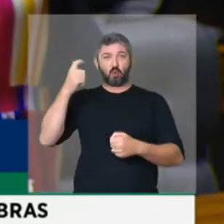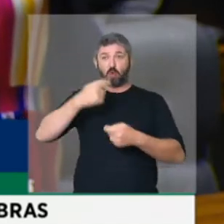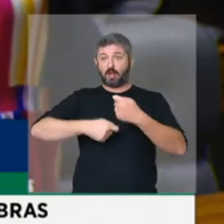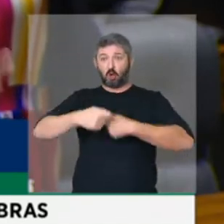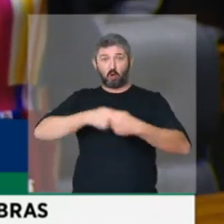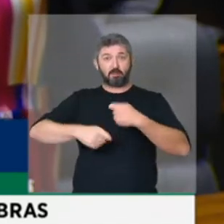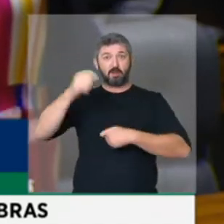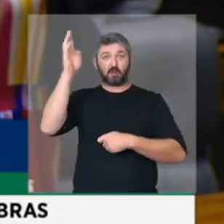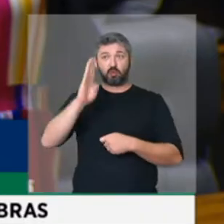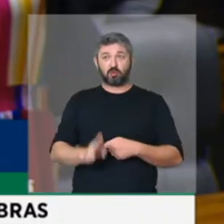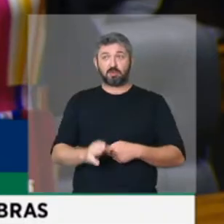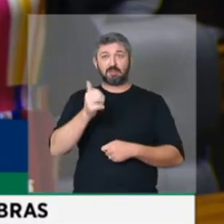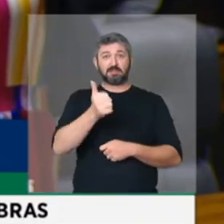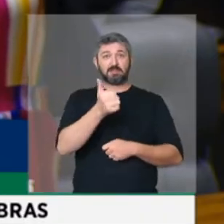QUE FEZ LUCRAR A ECONOMIA BRASILEIRA EM 117 BILHÕES.